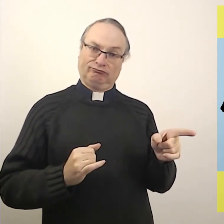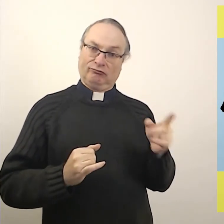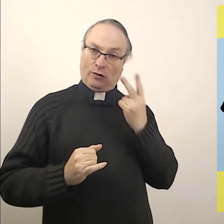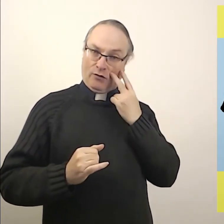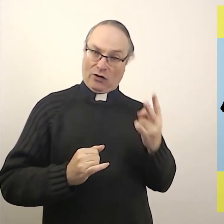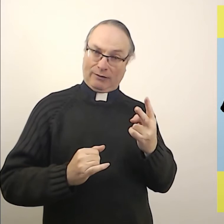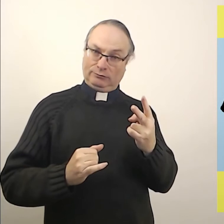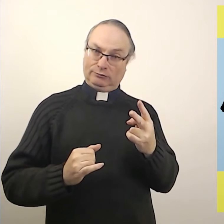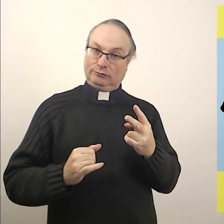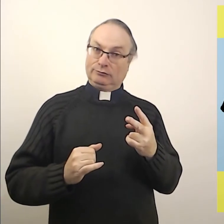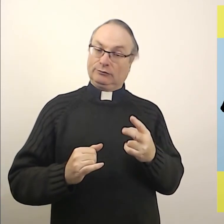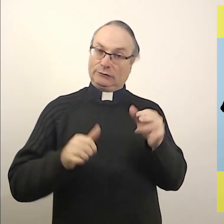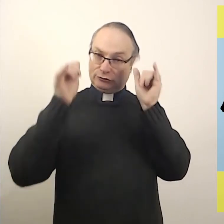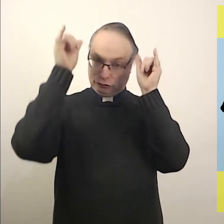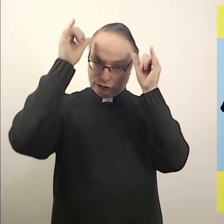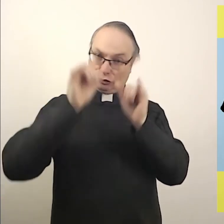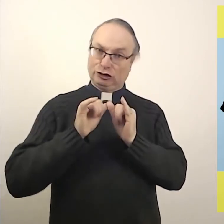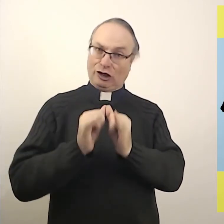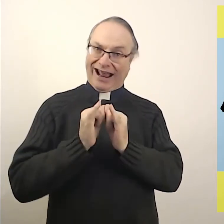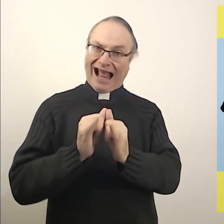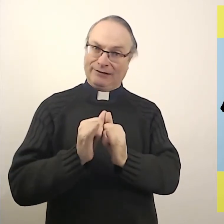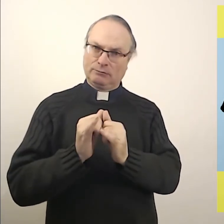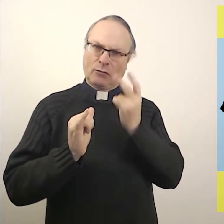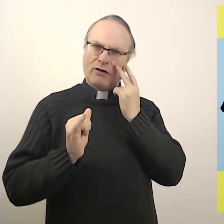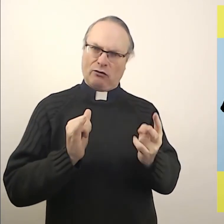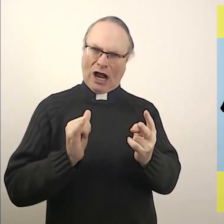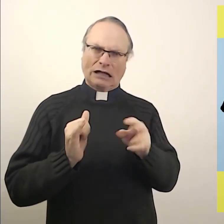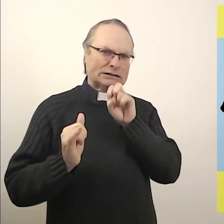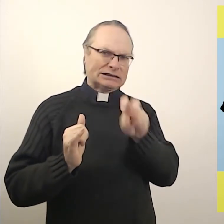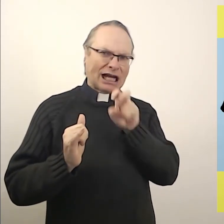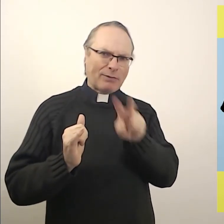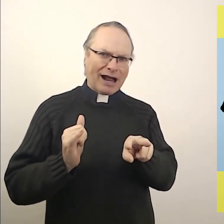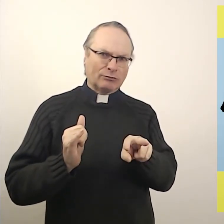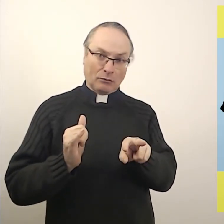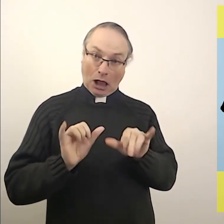On voit le cheval qui voit le serpent.